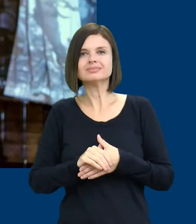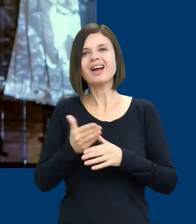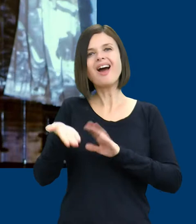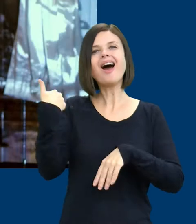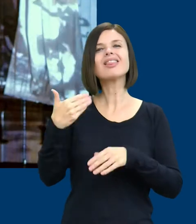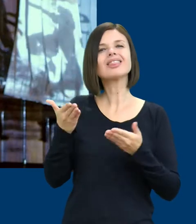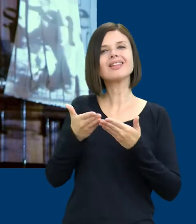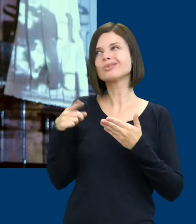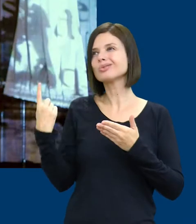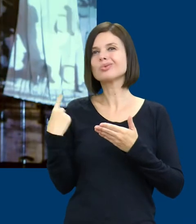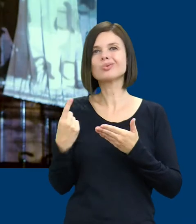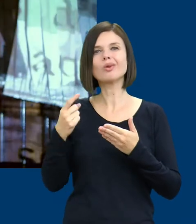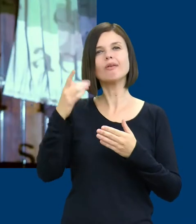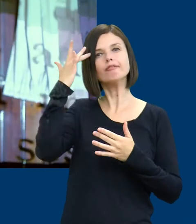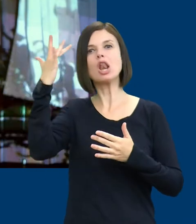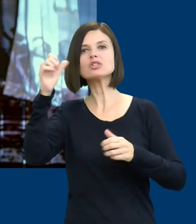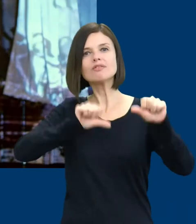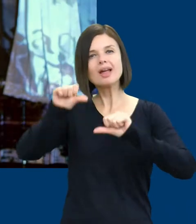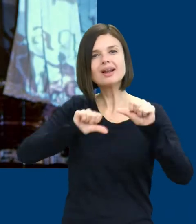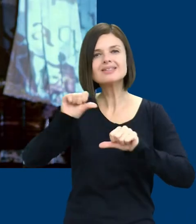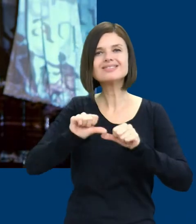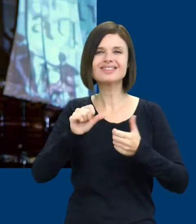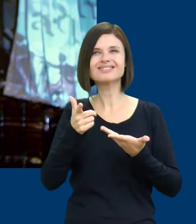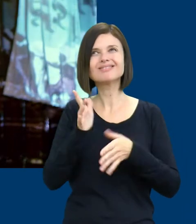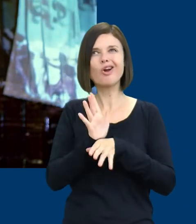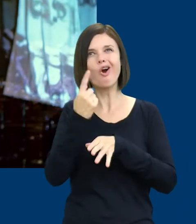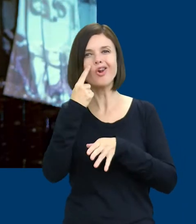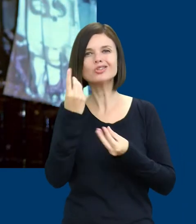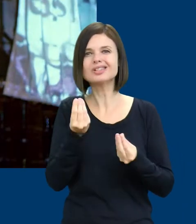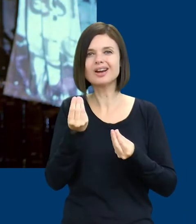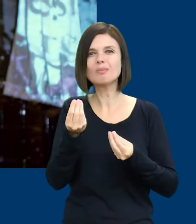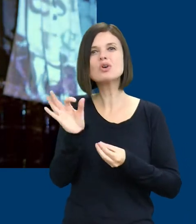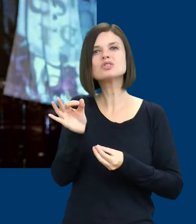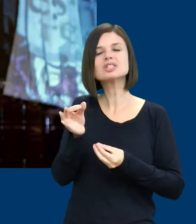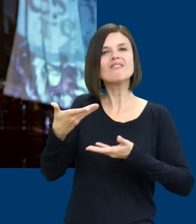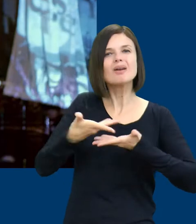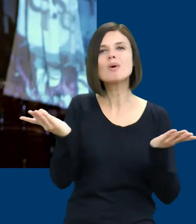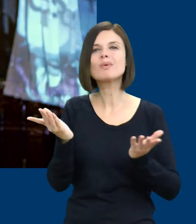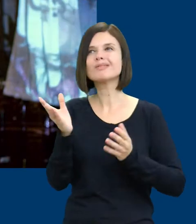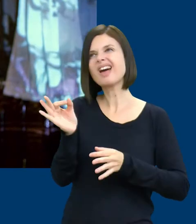en filosofía de las ciencias, se conocía como saber popular o saber vulgar o se los